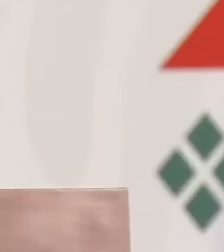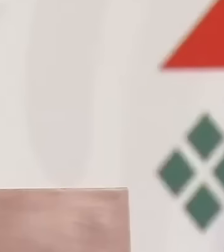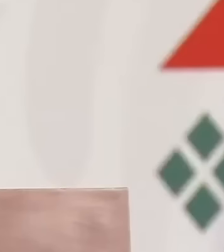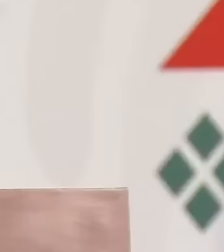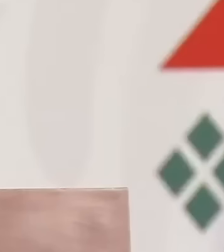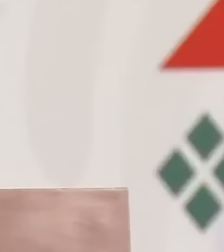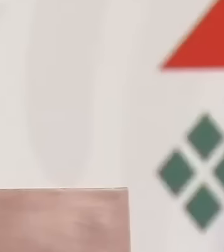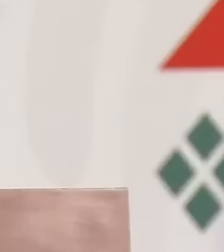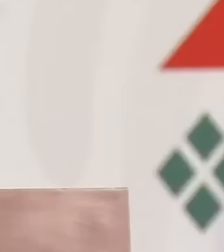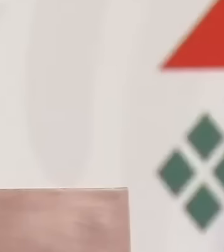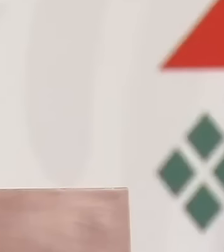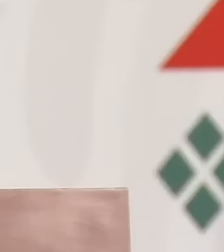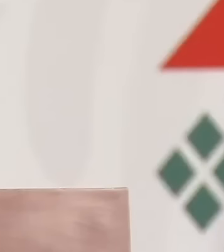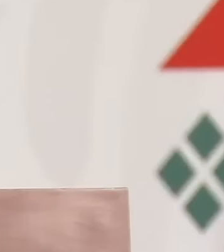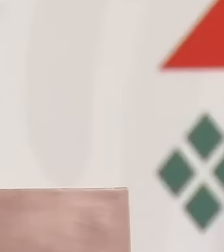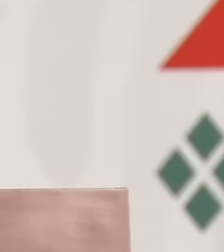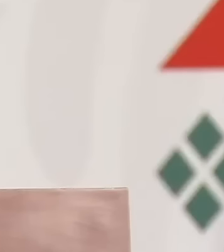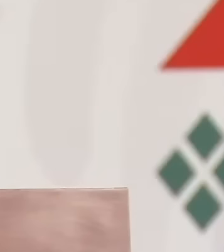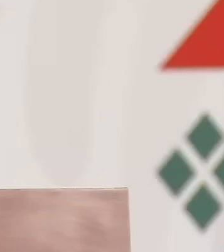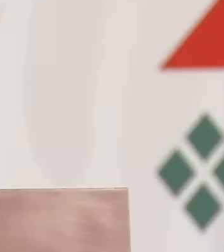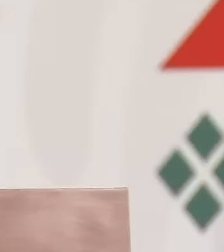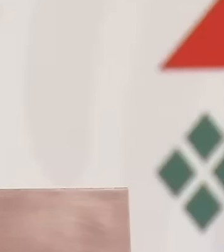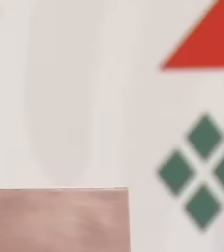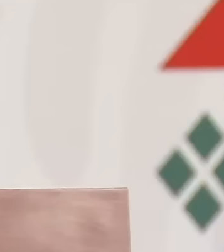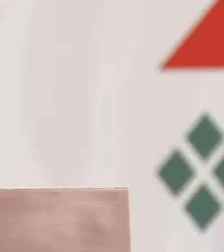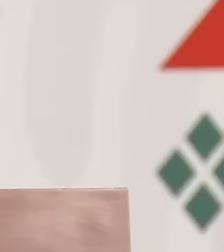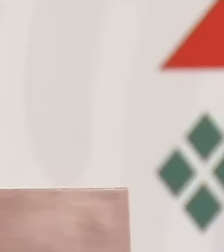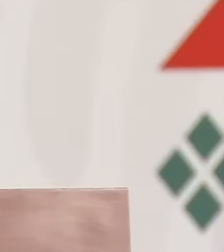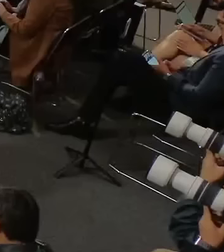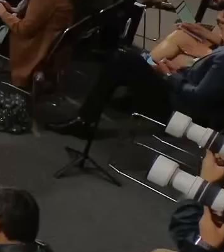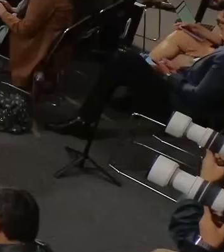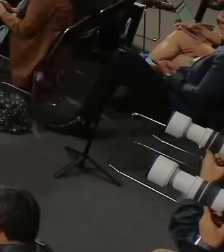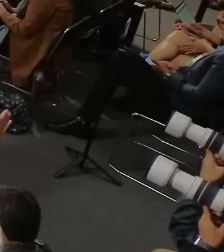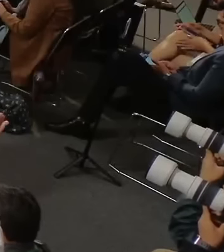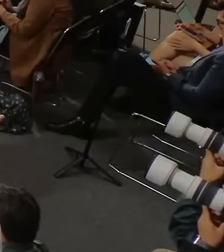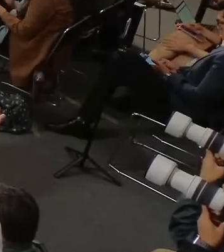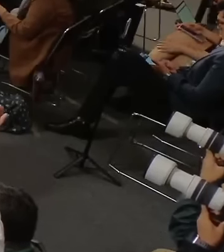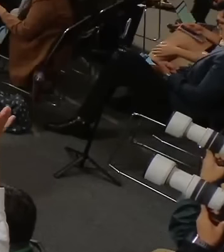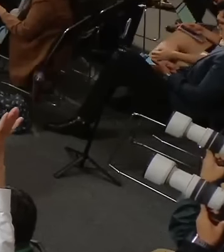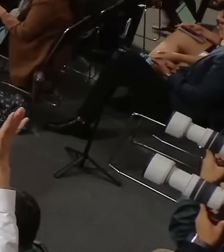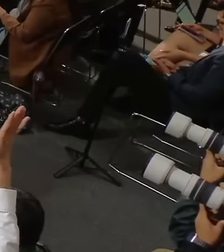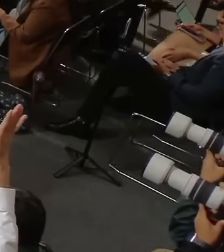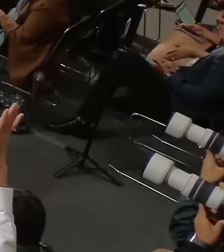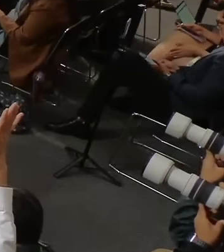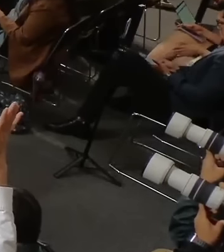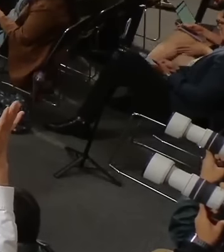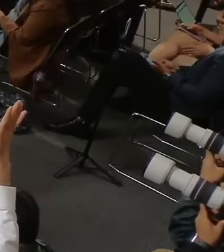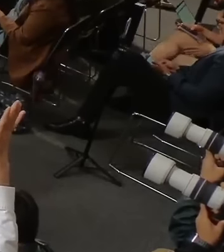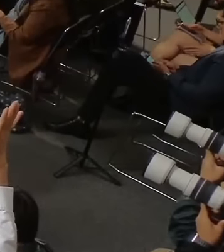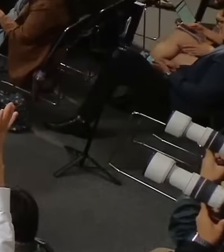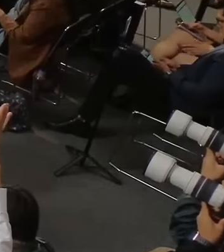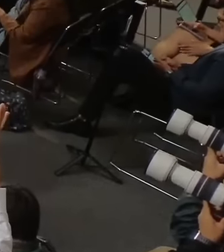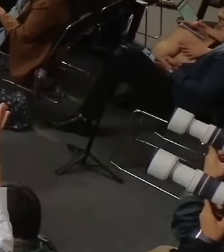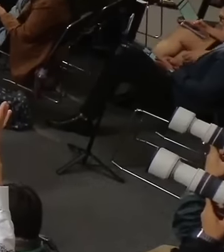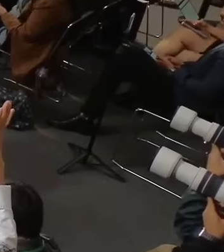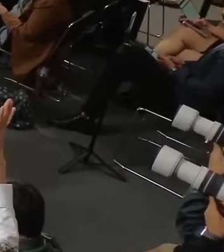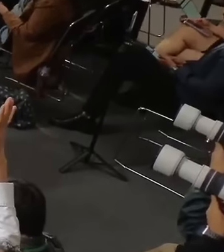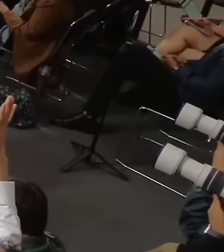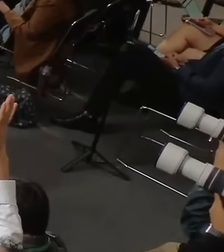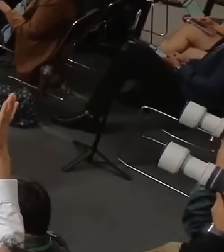ahora con la fiscal se conoció que en efecto sí era ese piloto. Gracias, presidente. Sí,